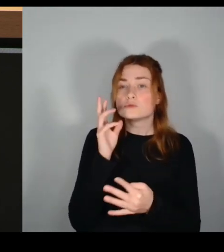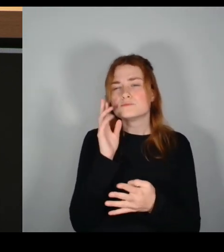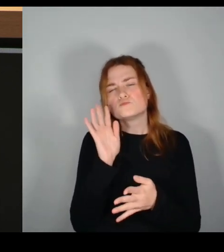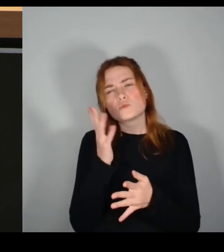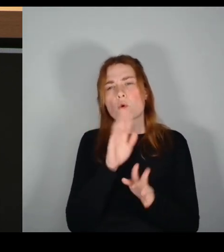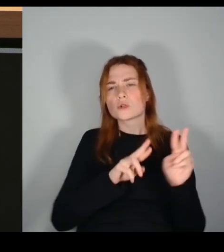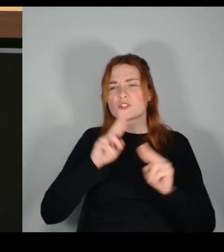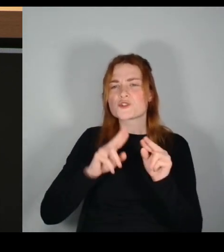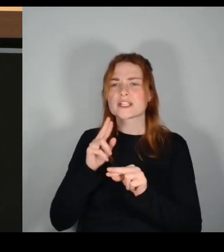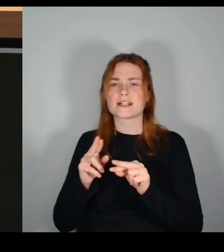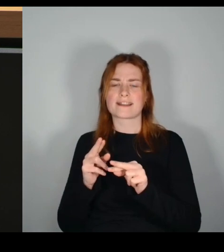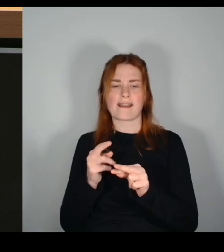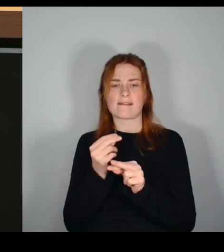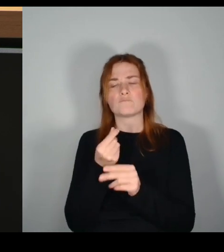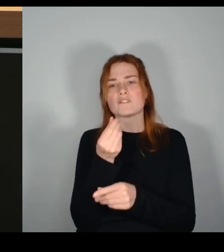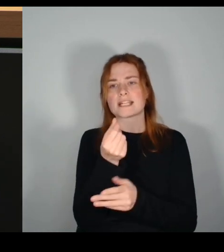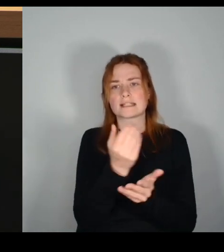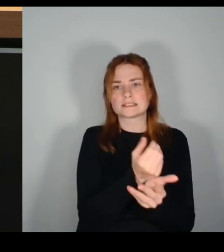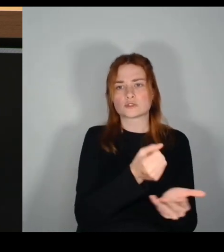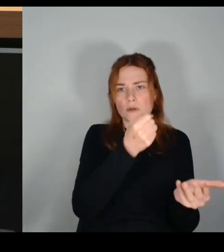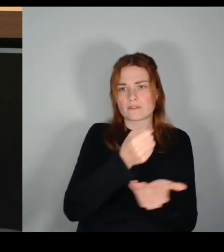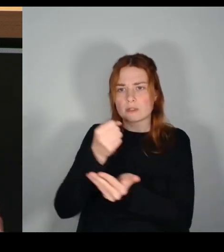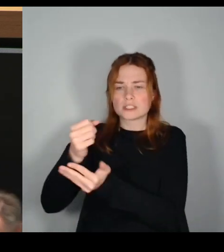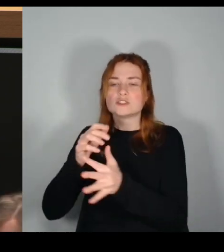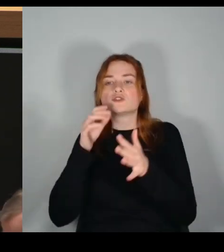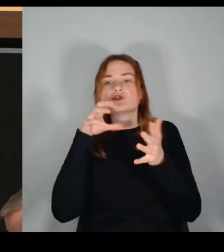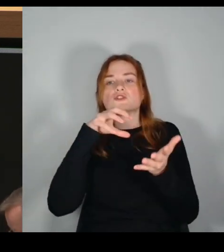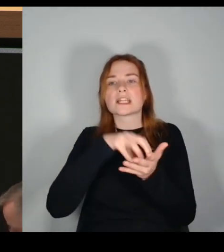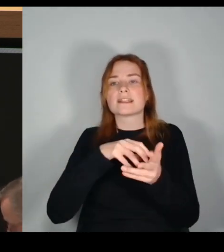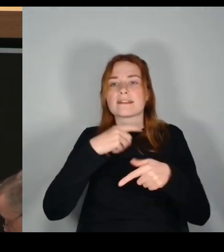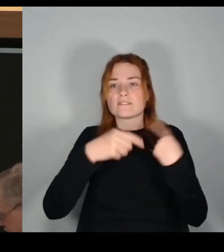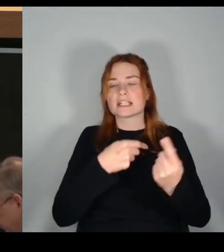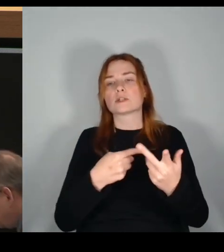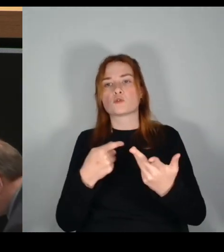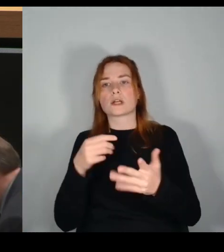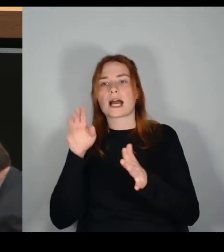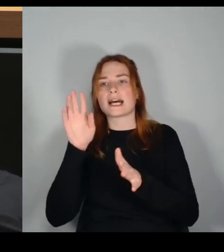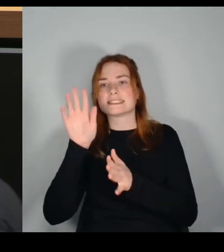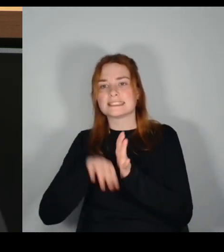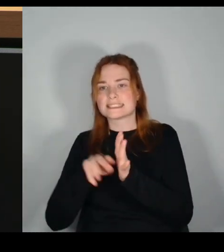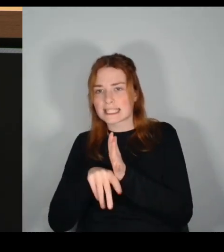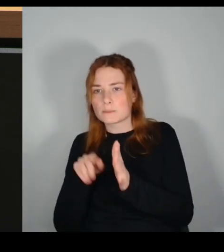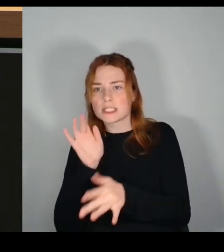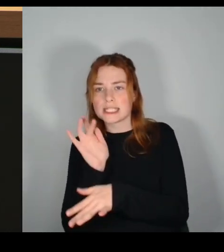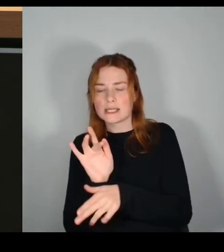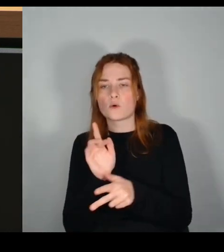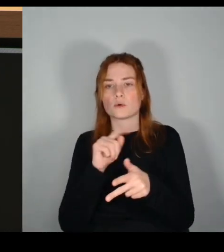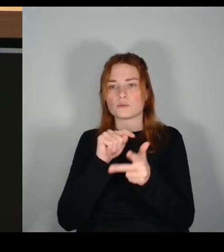Antidiskriminierung anzapfen. Aber nicht akzeptabel wäre es, wenn hier CDU und SPD gegenseitig behaupten, der andere müsse